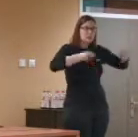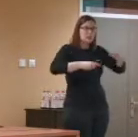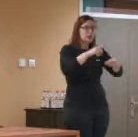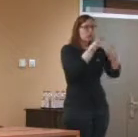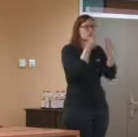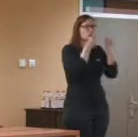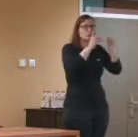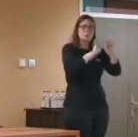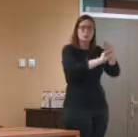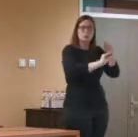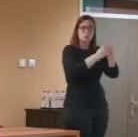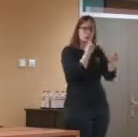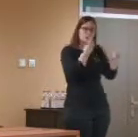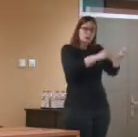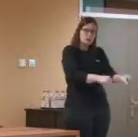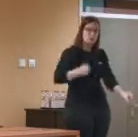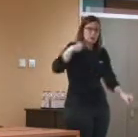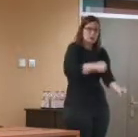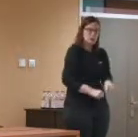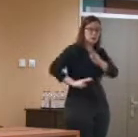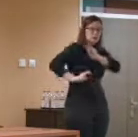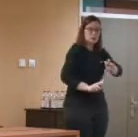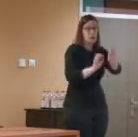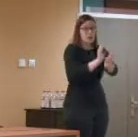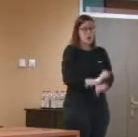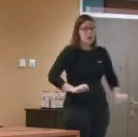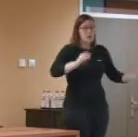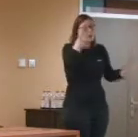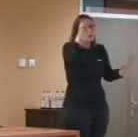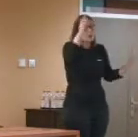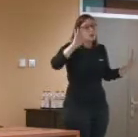pienso que los jueces y las instancias